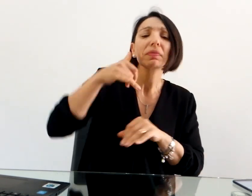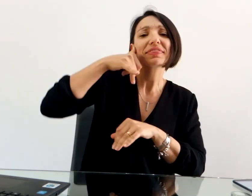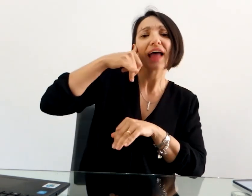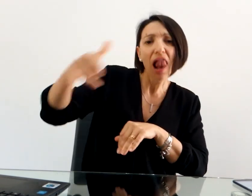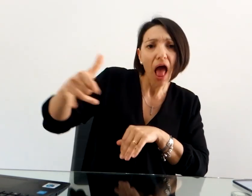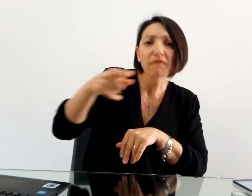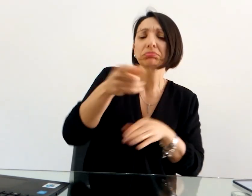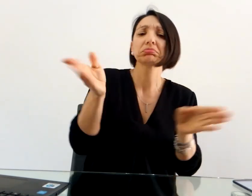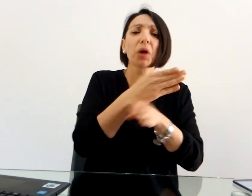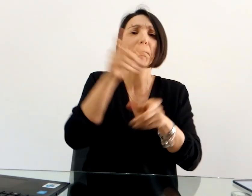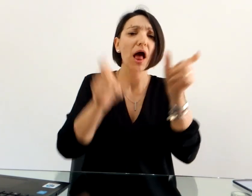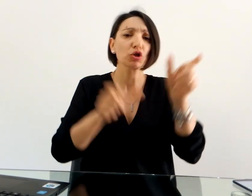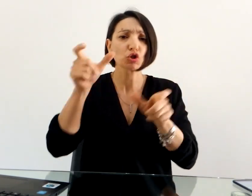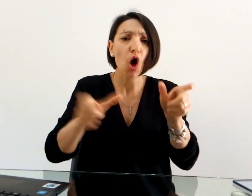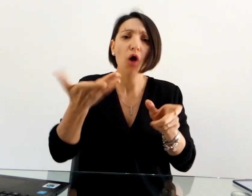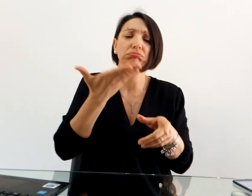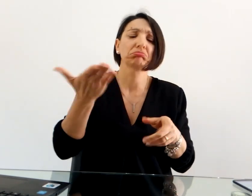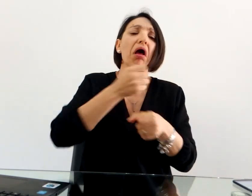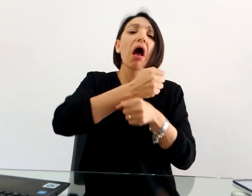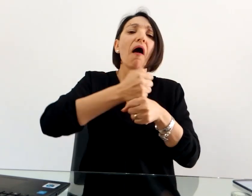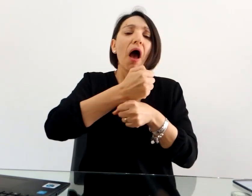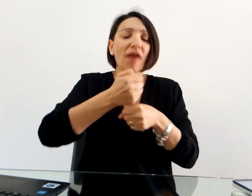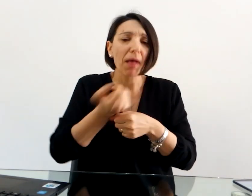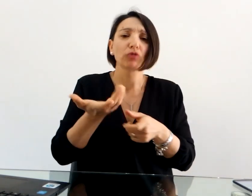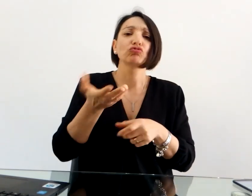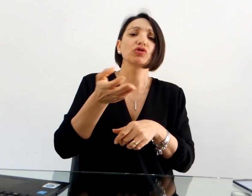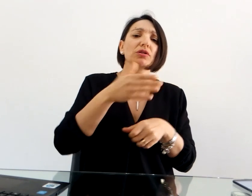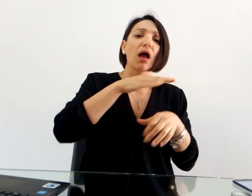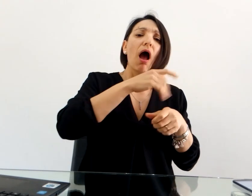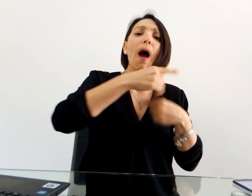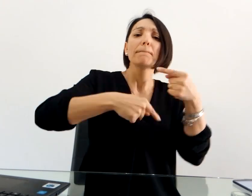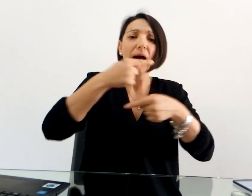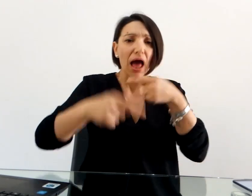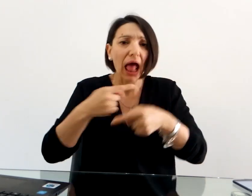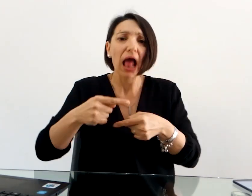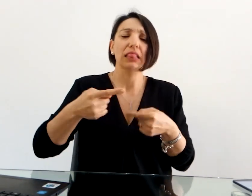per telefonare chiunque ad esempio la farmacia, un parente,